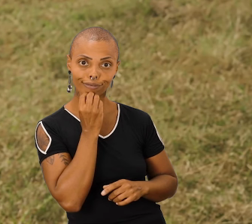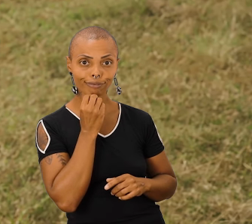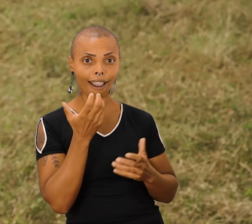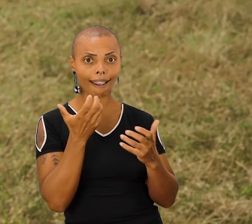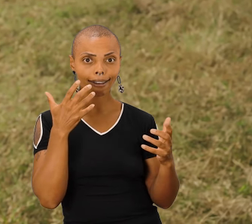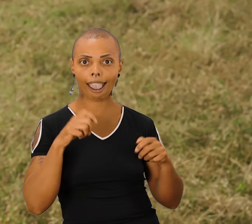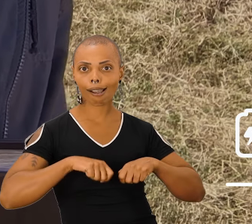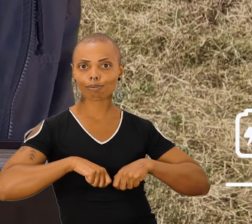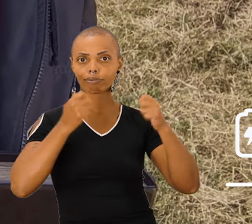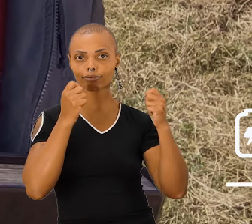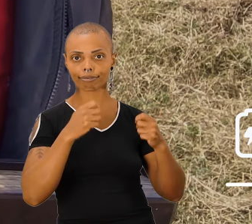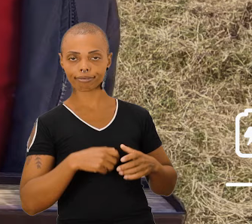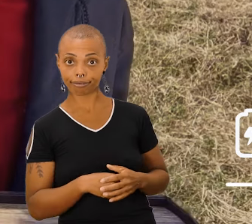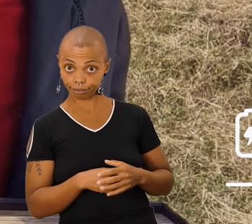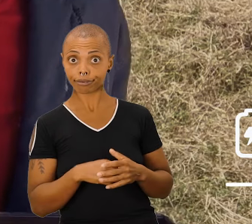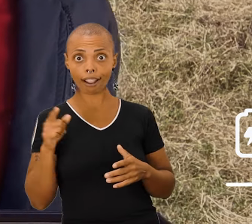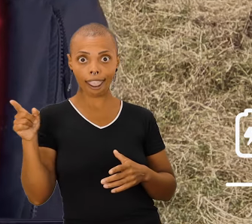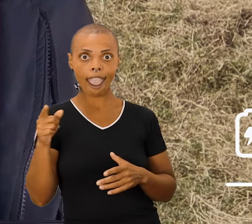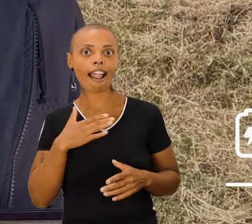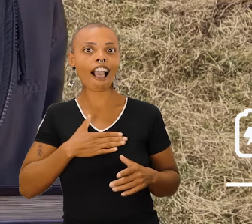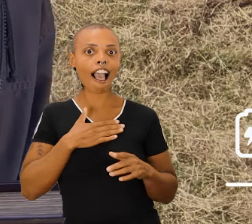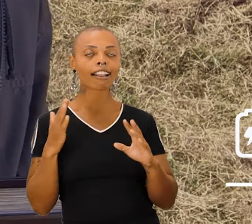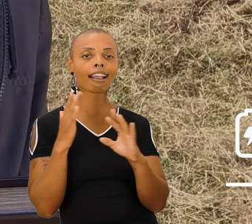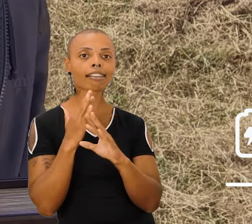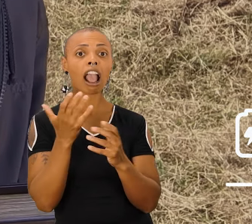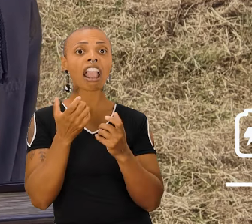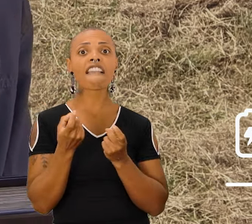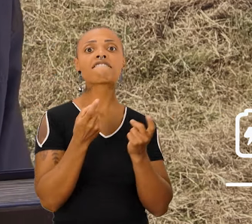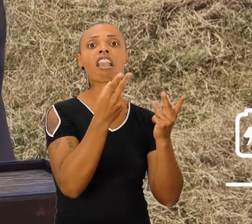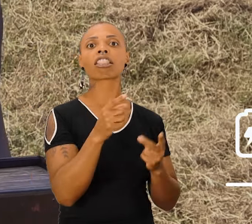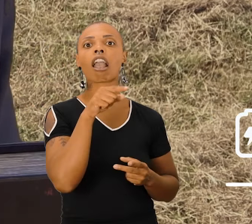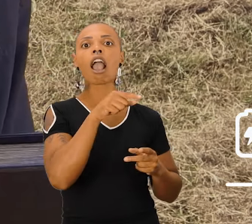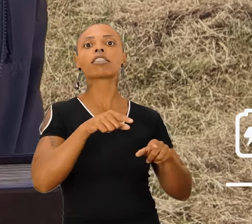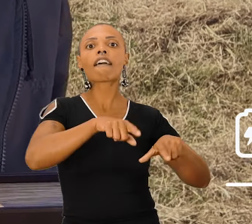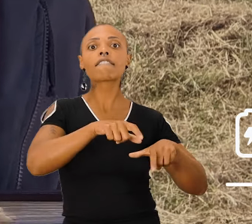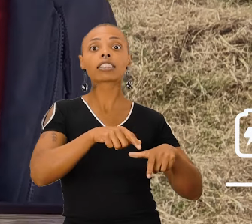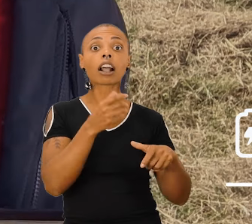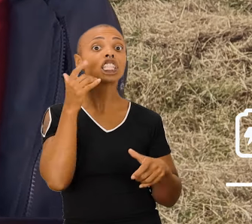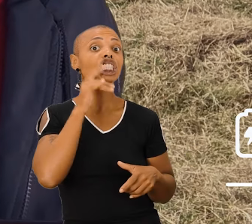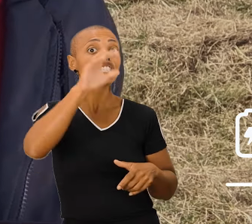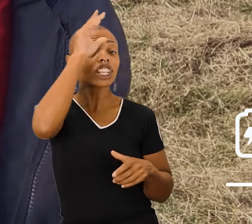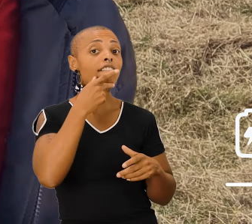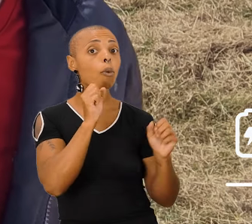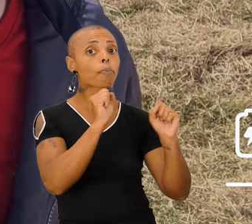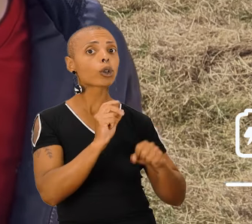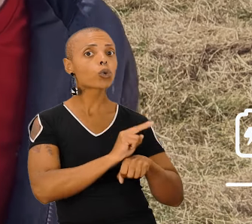É, o urbaninho aqui tá querendo vender a fazenda que a nossa tia deixou pra gente cuidar... [Jotapê] Ou vender! [Dininha] Sabe, uma oportunidade dessas...